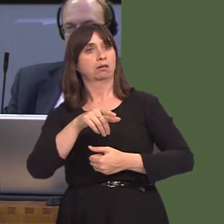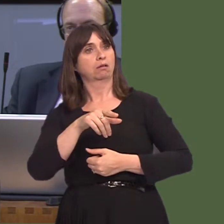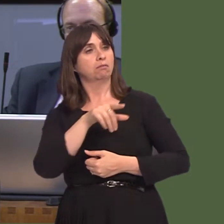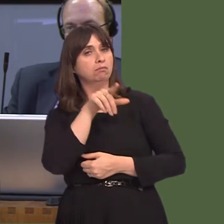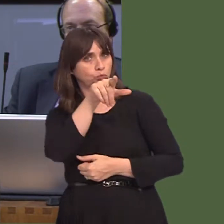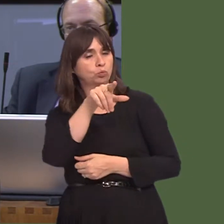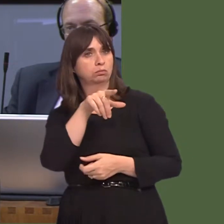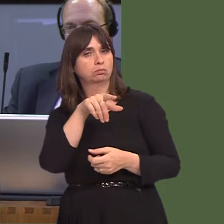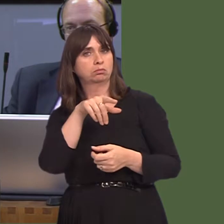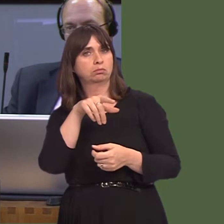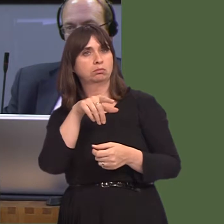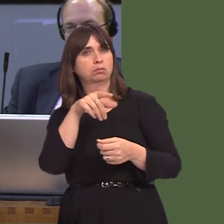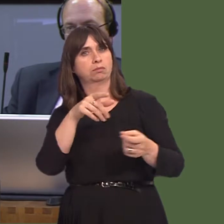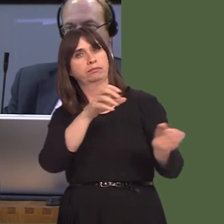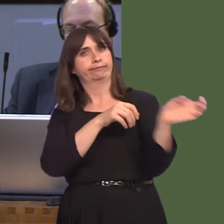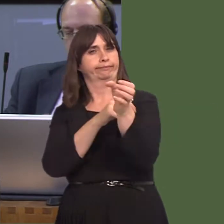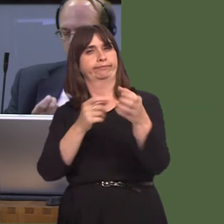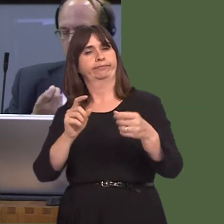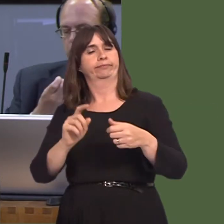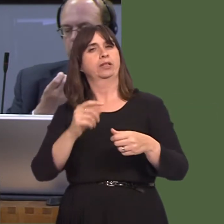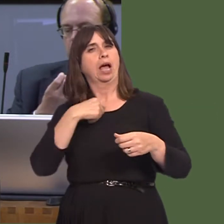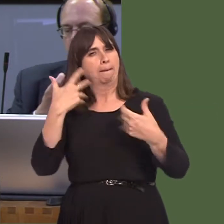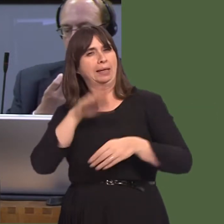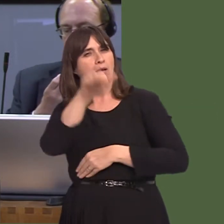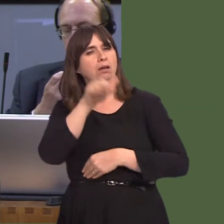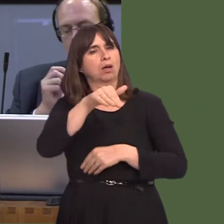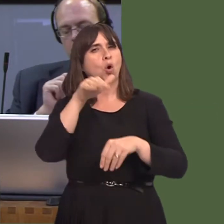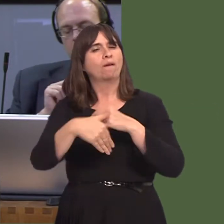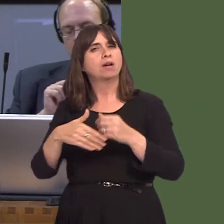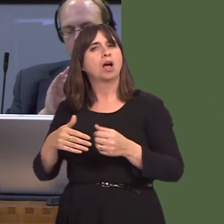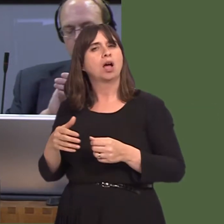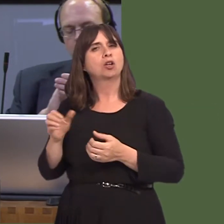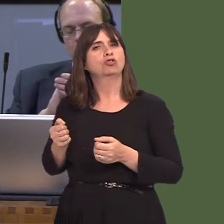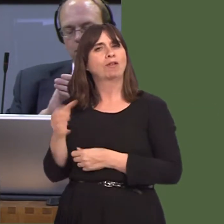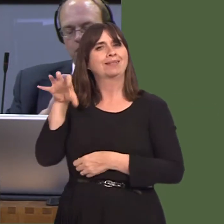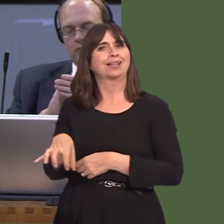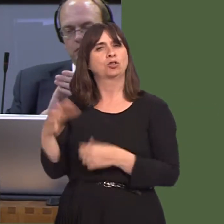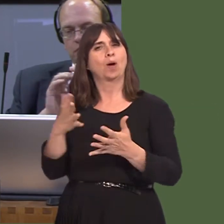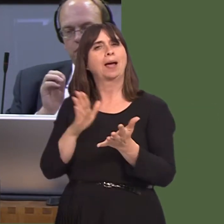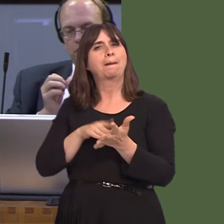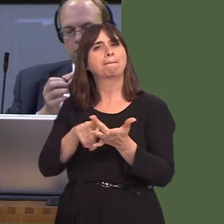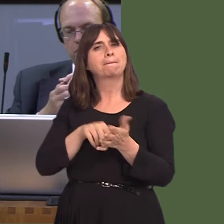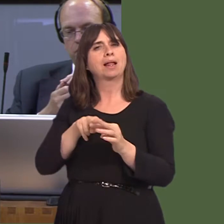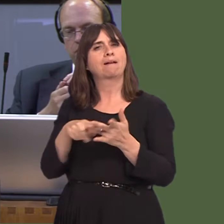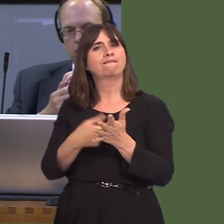gyda chi, sydd angen gwelliannau mawr. Yn anffodus, unwaith eto, nid yw'r orsaf yma ar restr gwelliannau'r Llywodraeth.